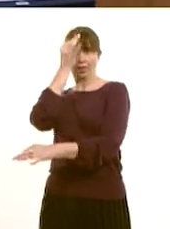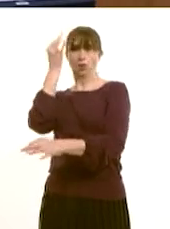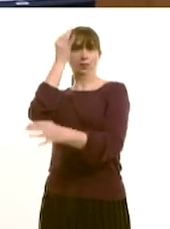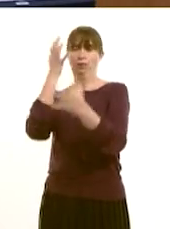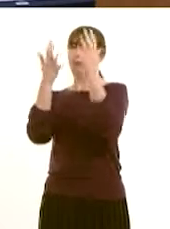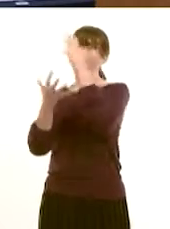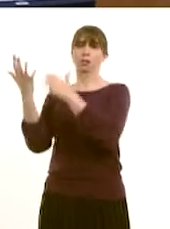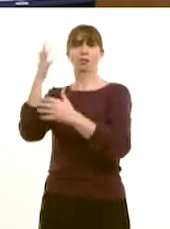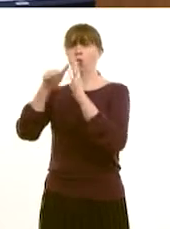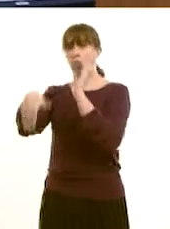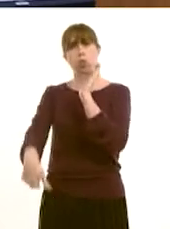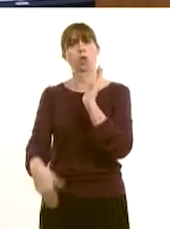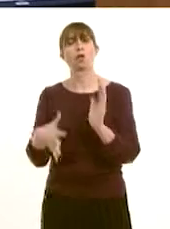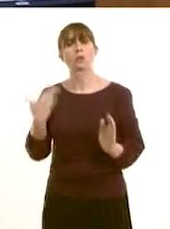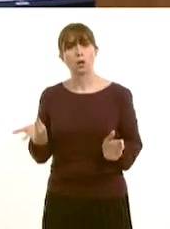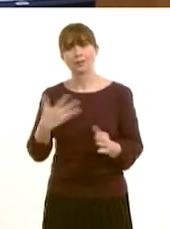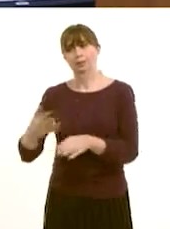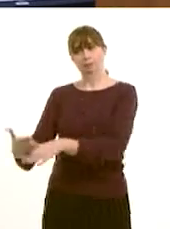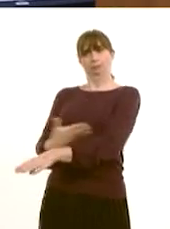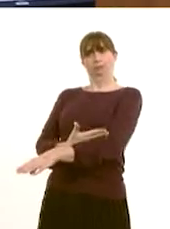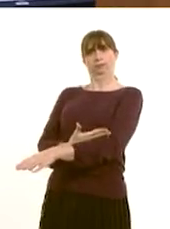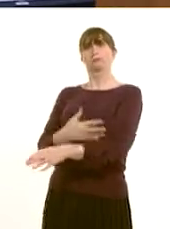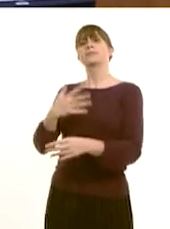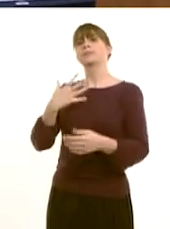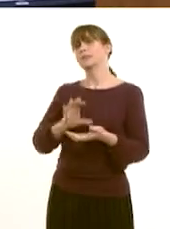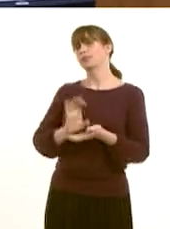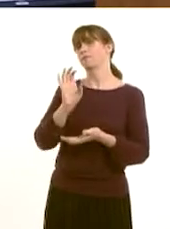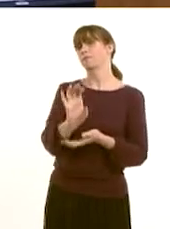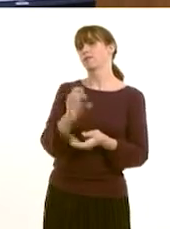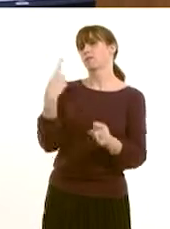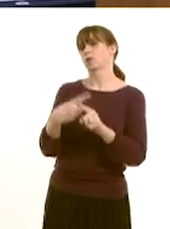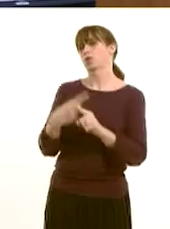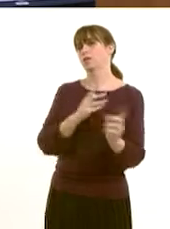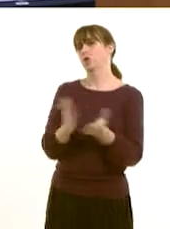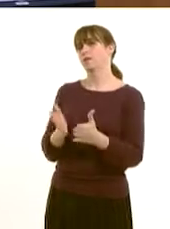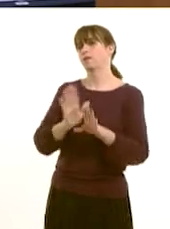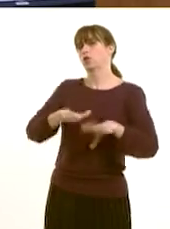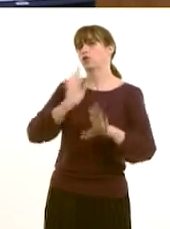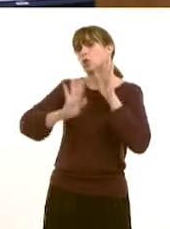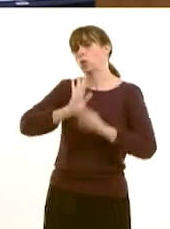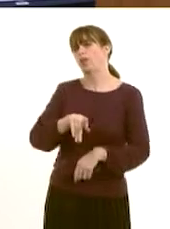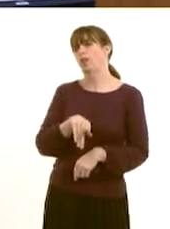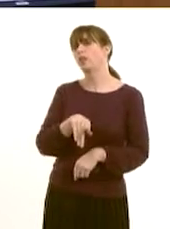i gyllido gwasanaeth argyfwng i blant a phobl ifanc, yn enwedig yn yr adrannau argyfwng yn yr ysbytai.